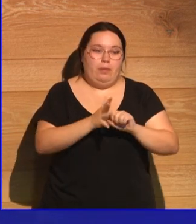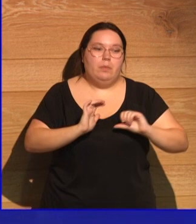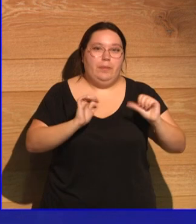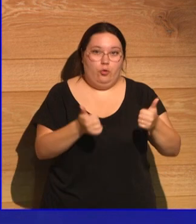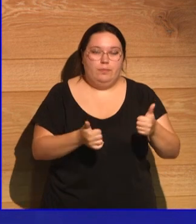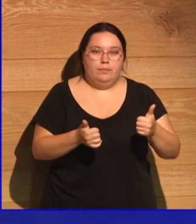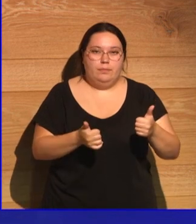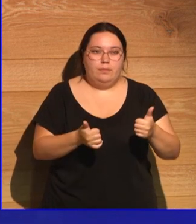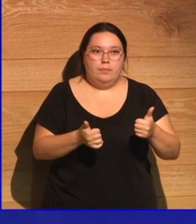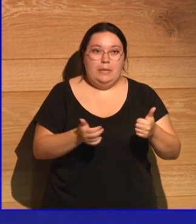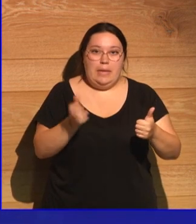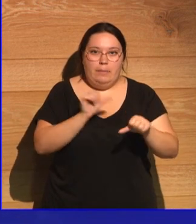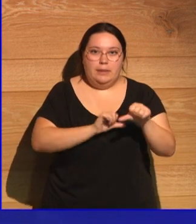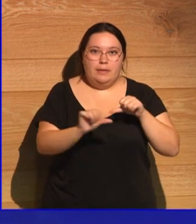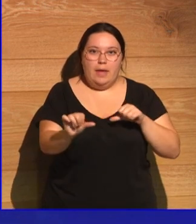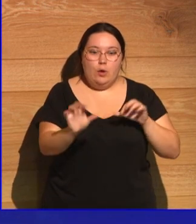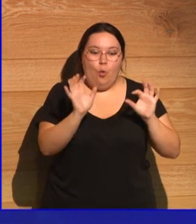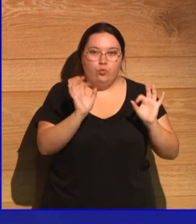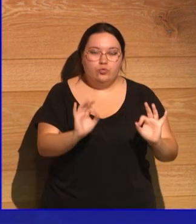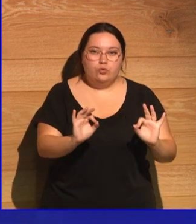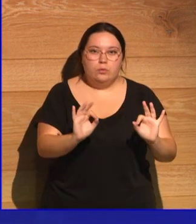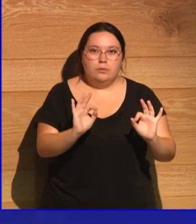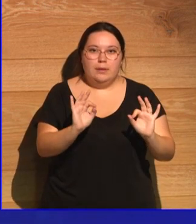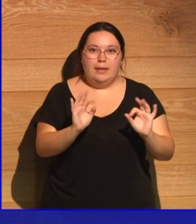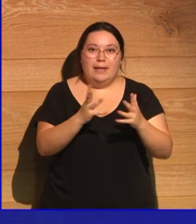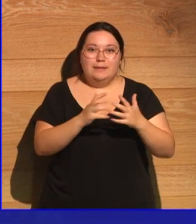y fue en este momento preciso que el texto de Virgilio empezó